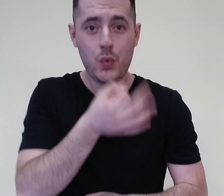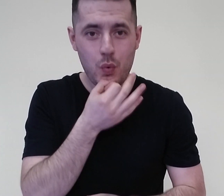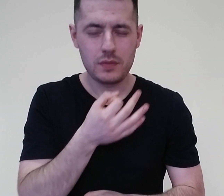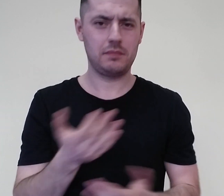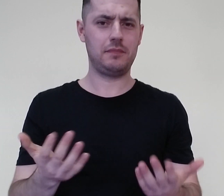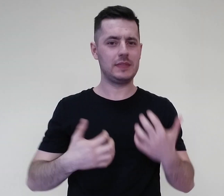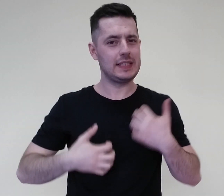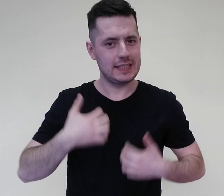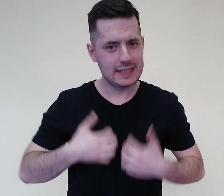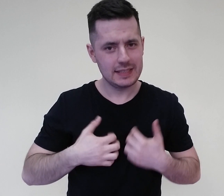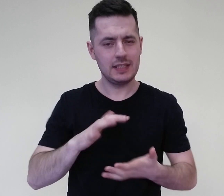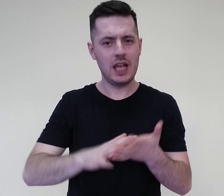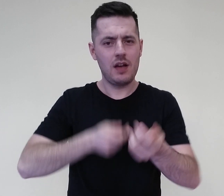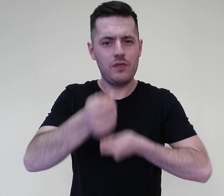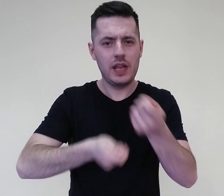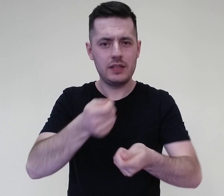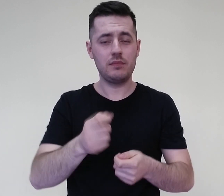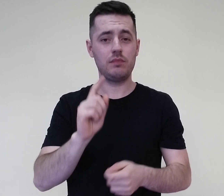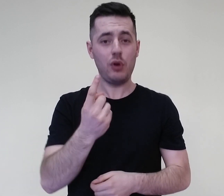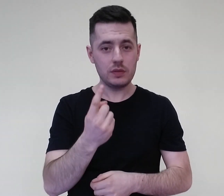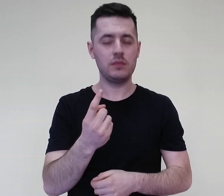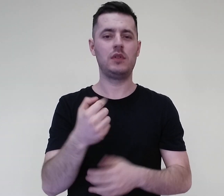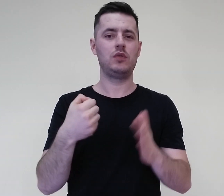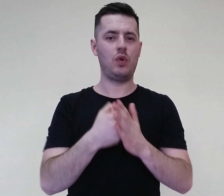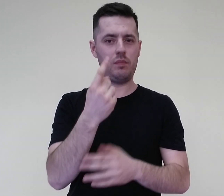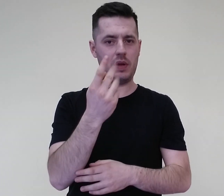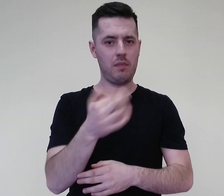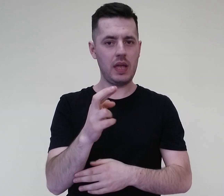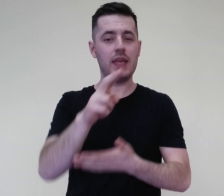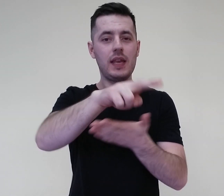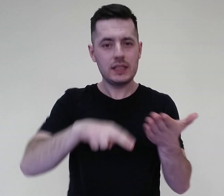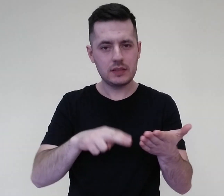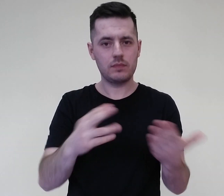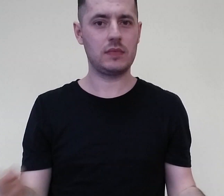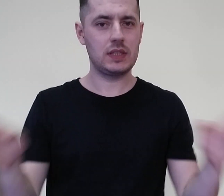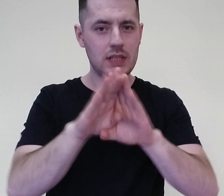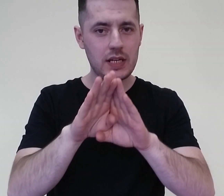Если нет, то пора спешить, так как 1 мая заканчивается прием заявок.